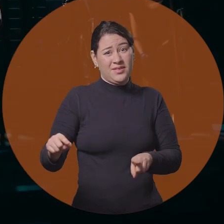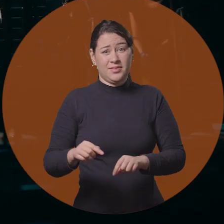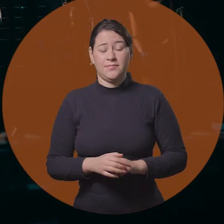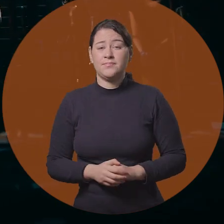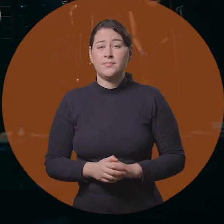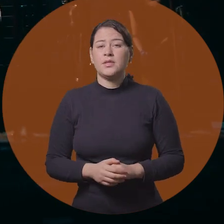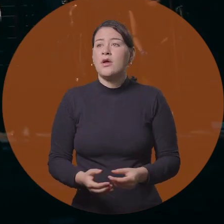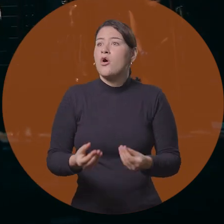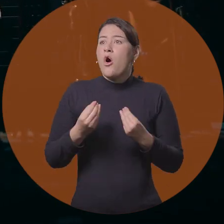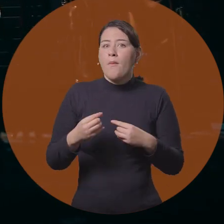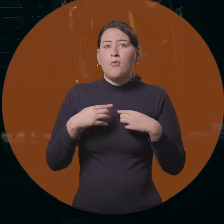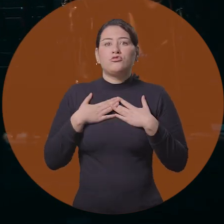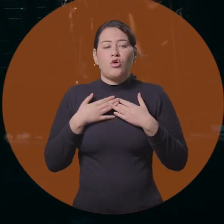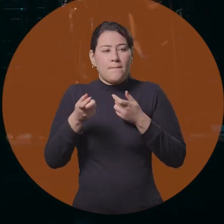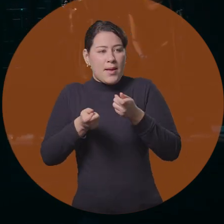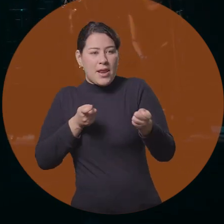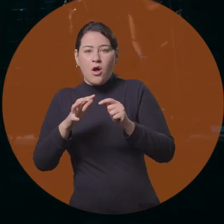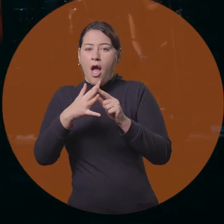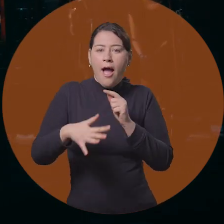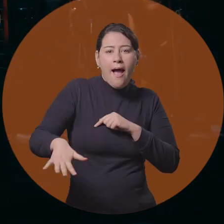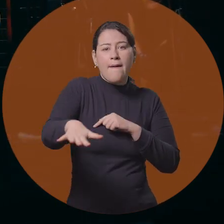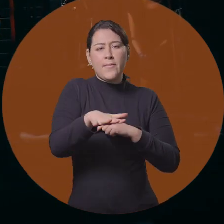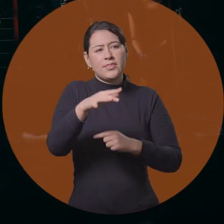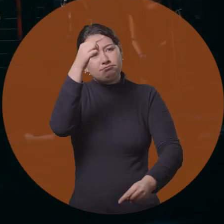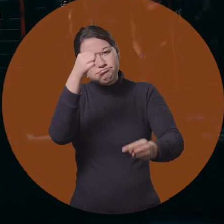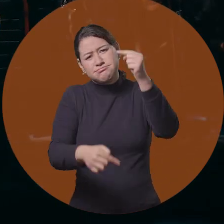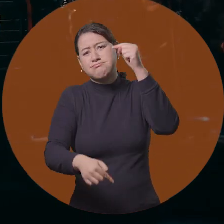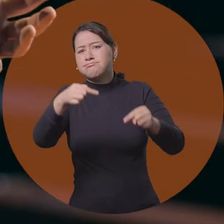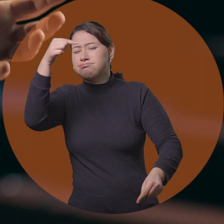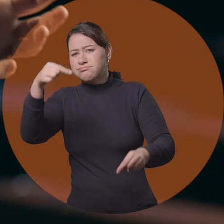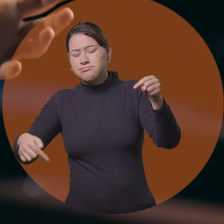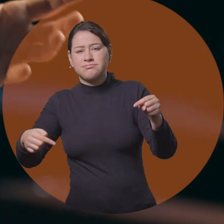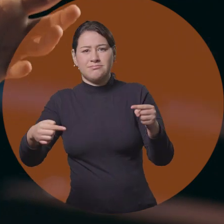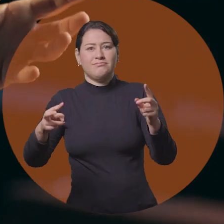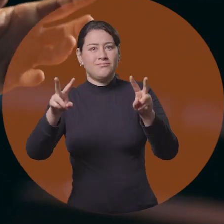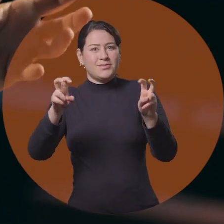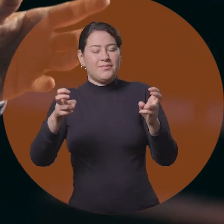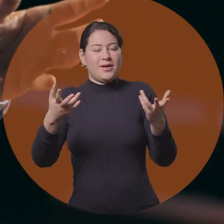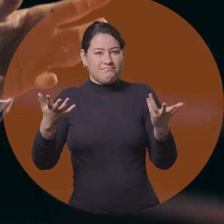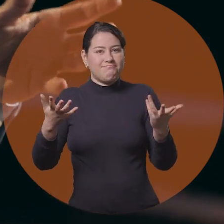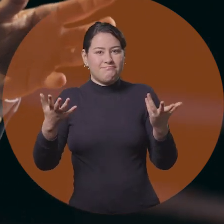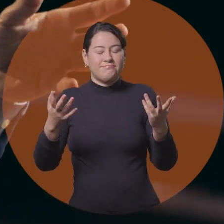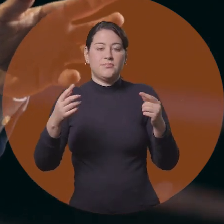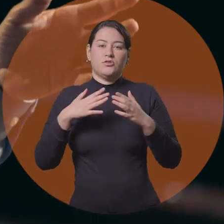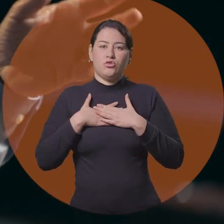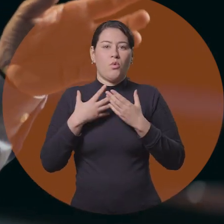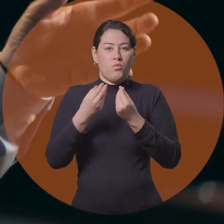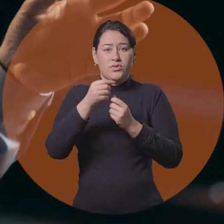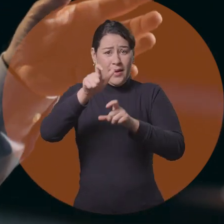¿Cómo me manejo yo en un ambiente que es diverso, en el sentido profundo? Entonces tengo muchas personas que trabajan diferente